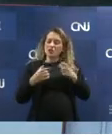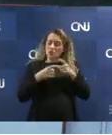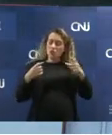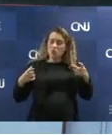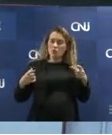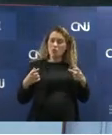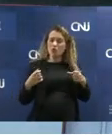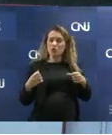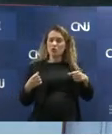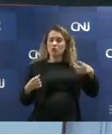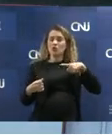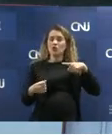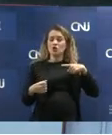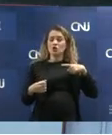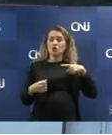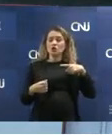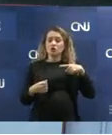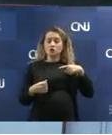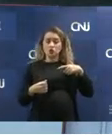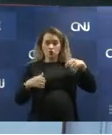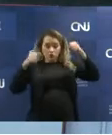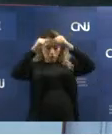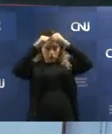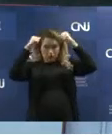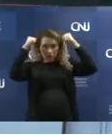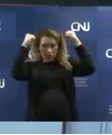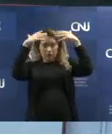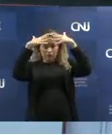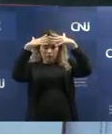pela abertura do padre, a dispersão dos entendimentos